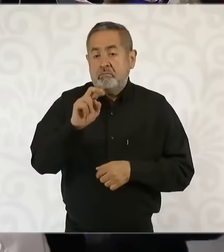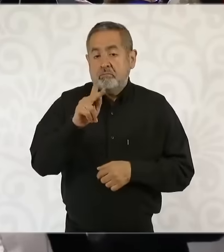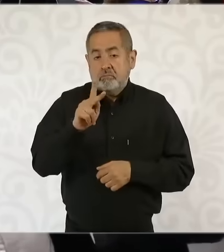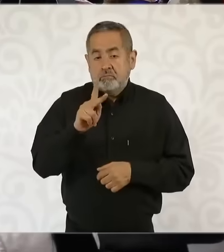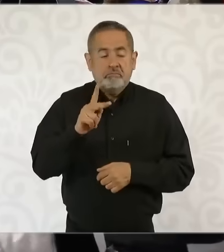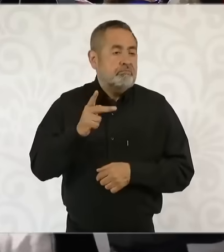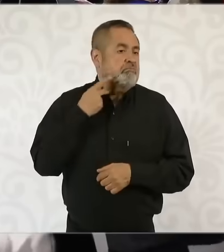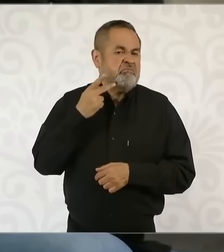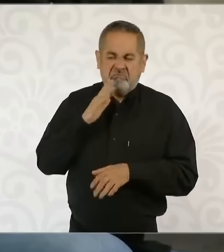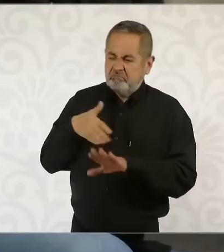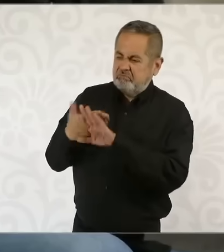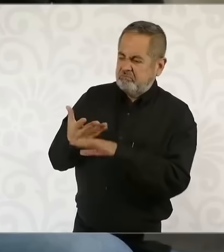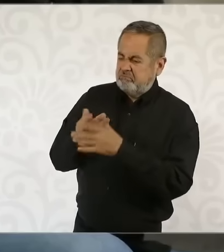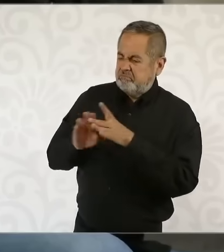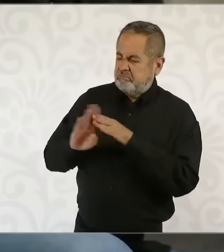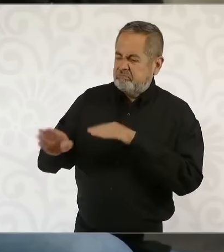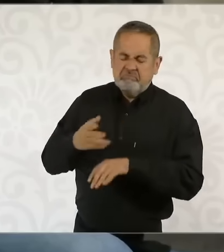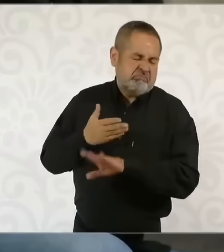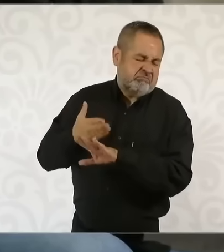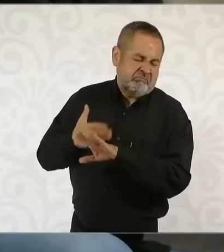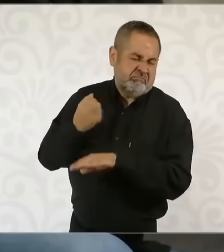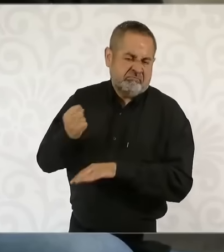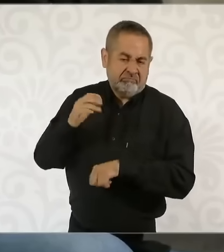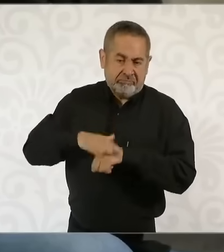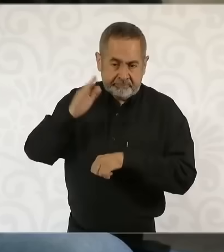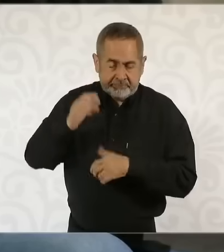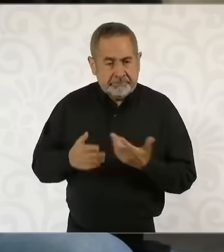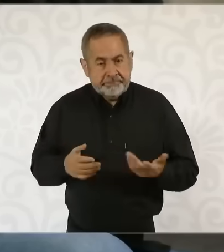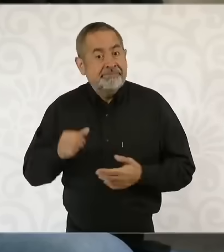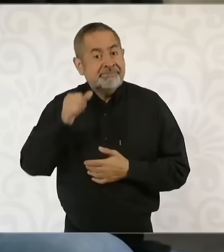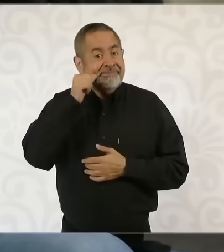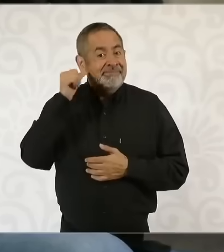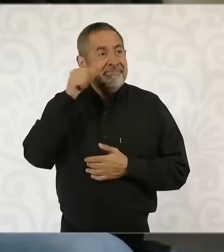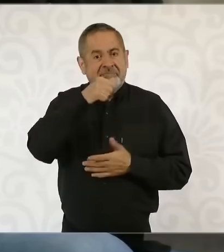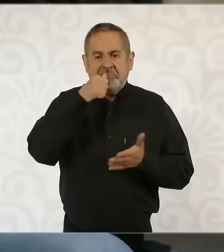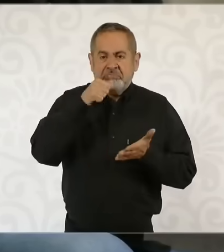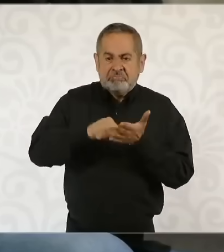Eh, ayer se dio a conocer un se dieron a conocer unas cartas que ha estado enviando ahora menores